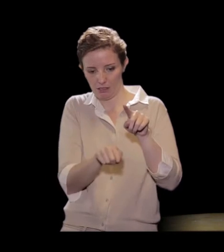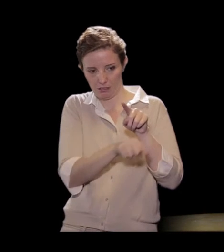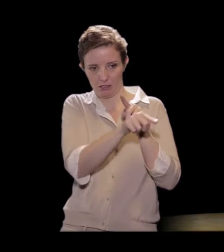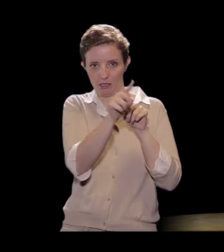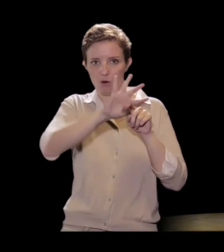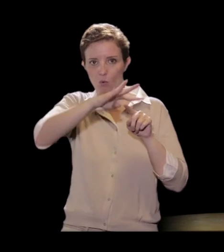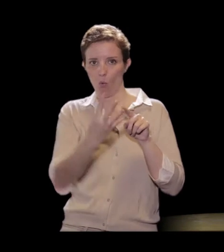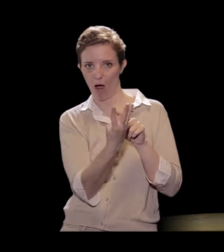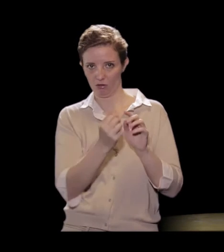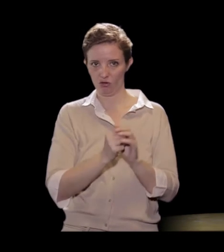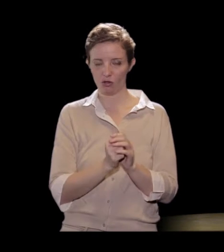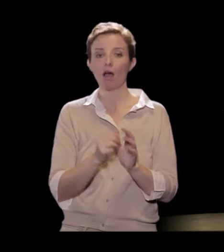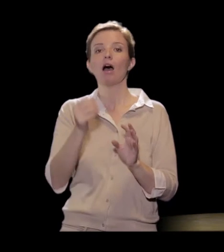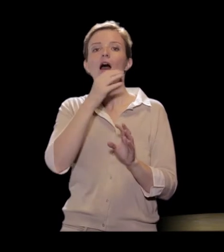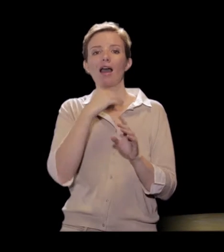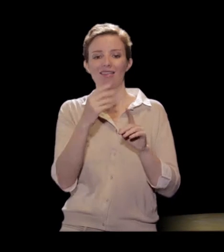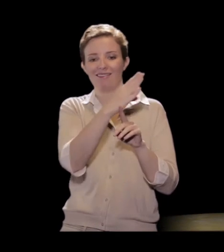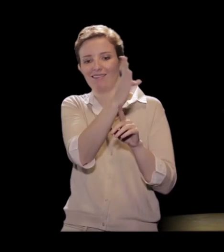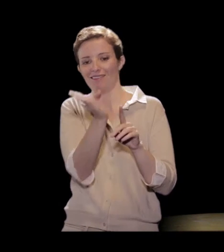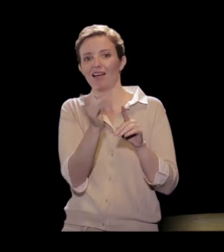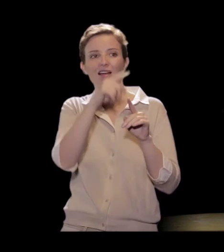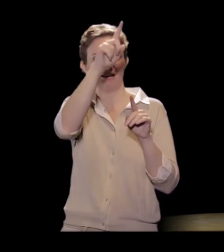Questi quattro angoli retti sono chiamati quadranti.